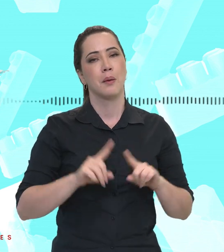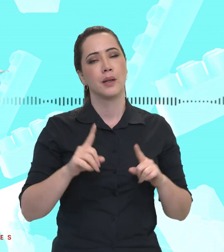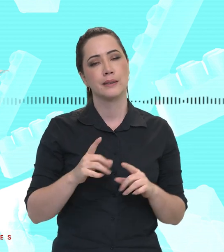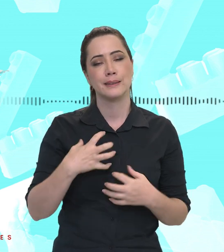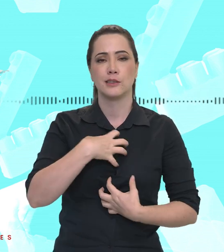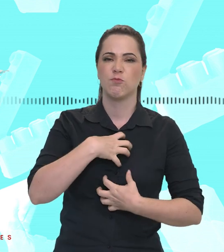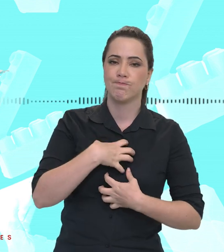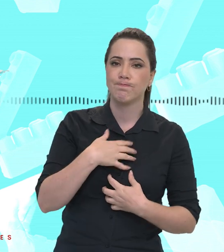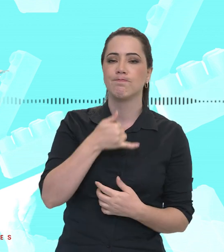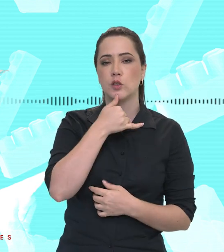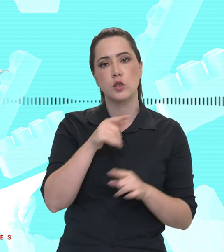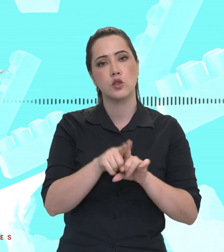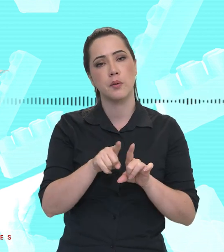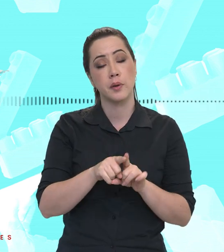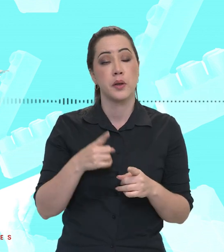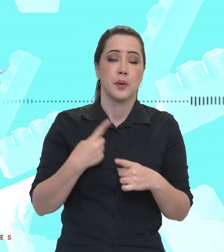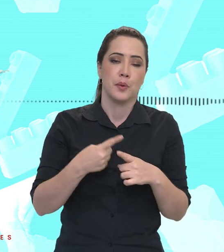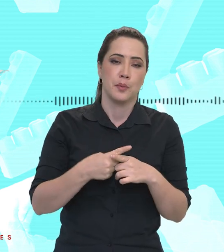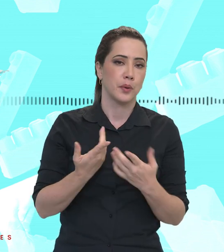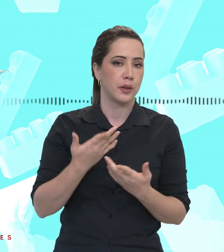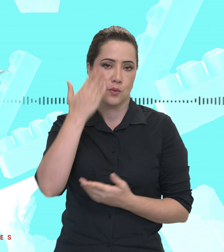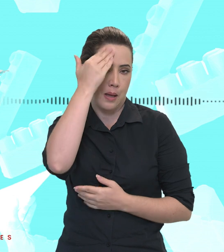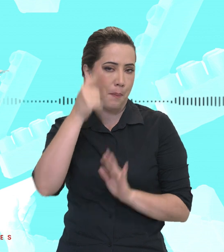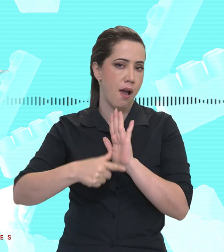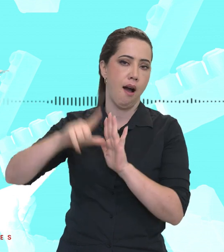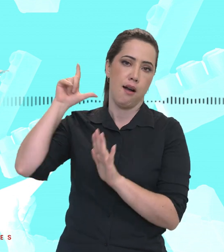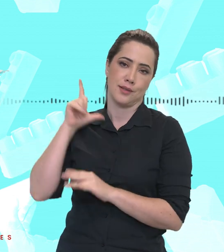se sente pesaroso em não ter descoberto a doença bem antes.